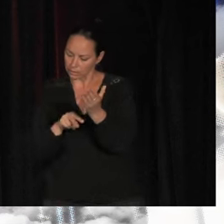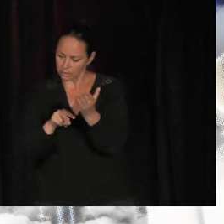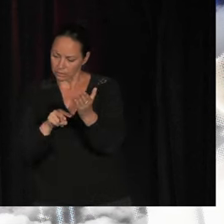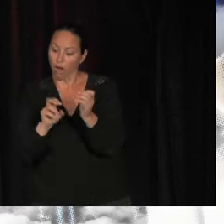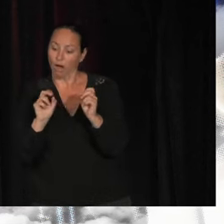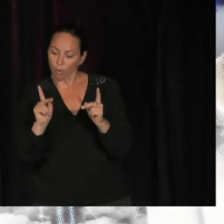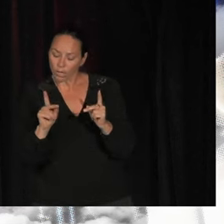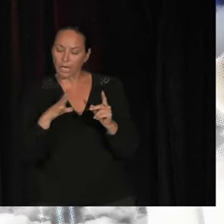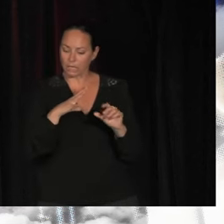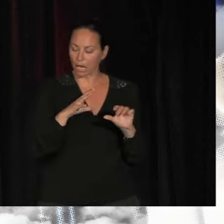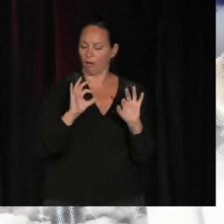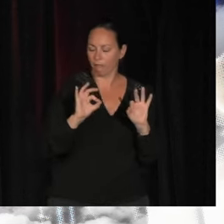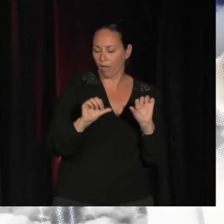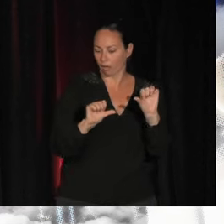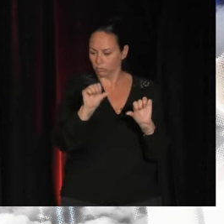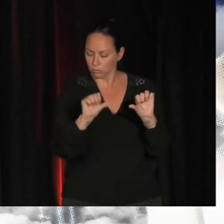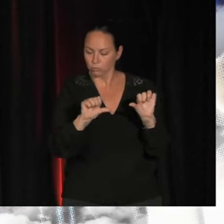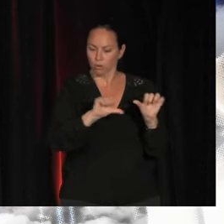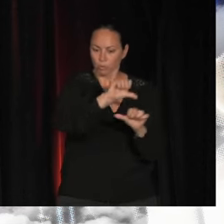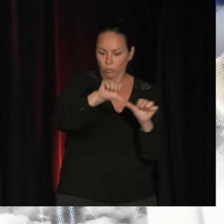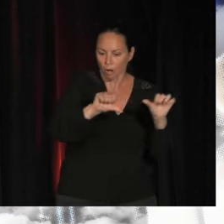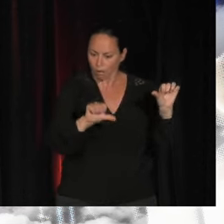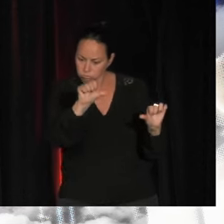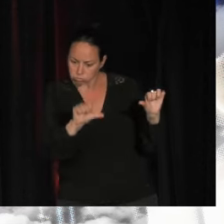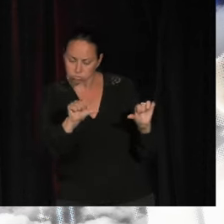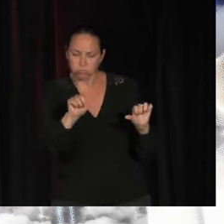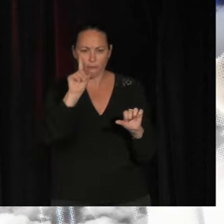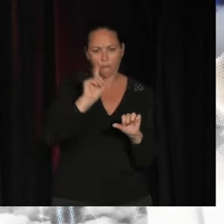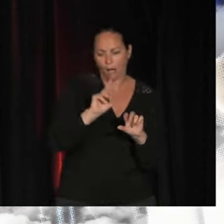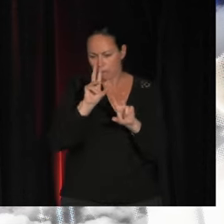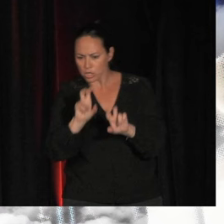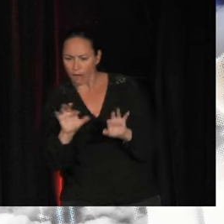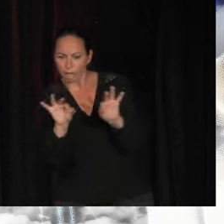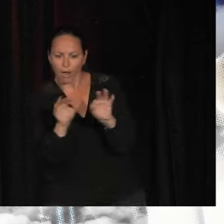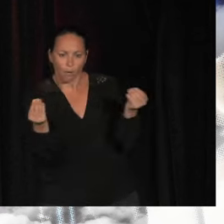il y a une histoire de tournoi, il y a une meuf qui cherche son frère." C'est ça.